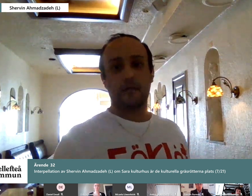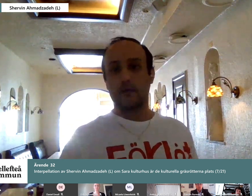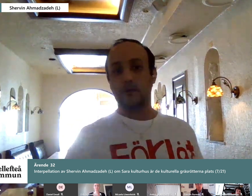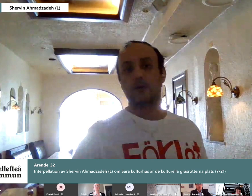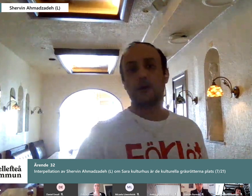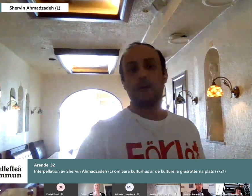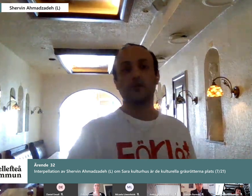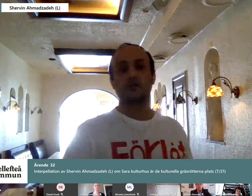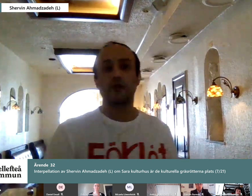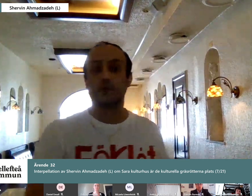Nya människan